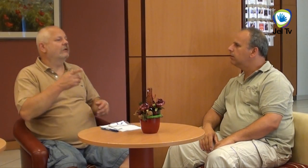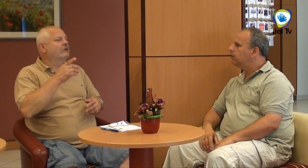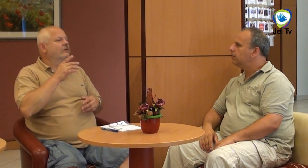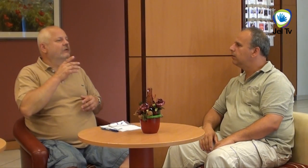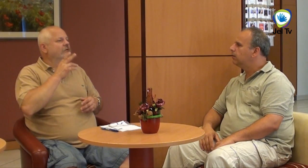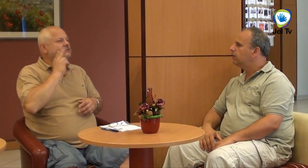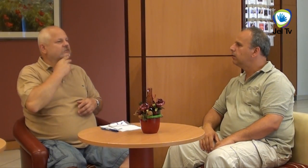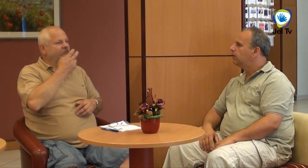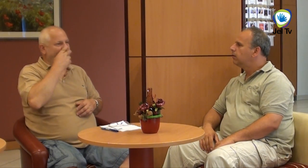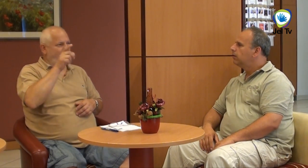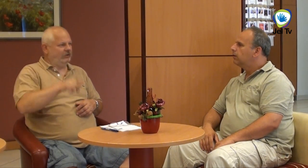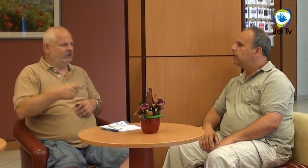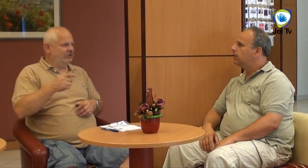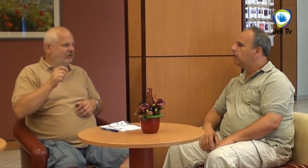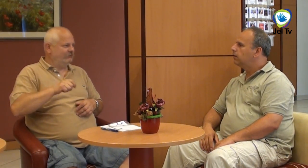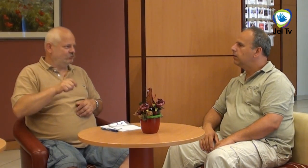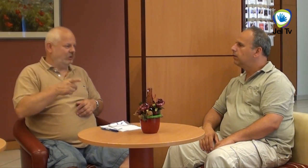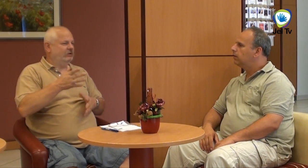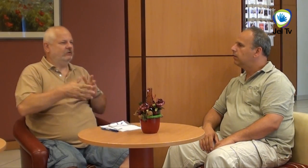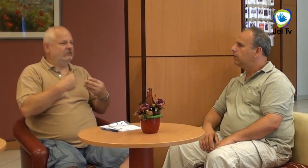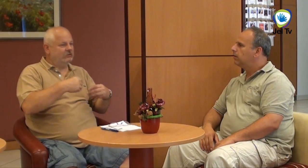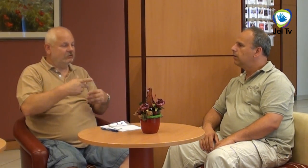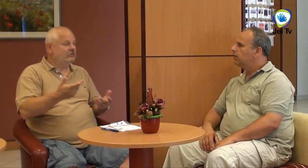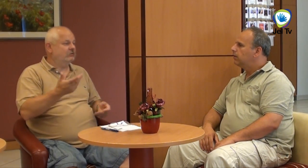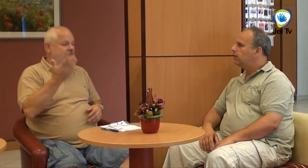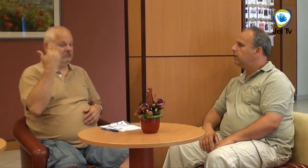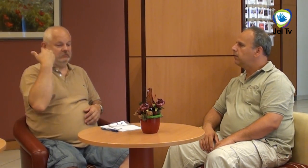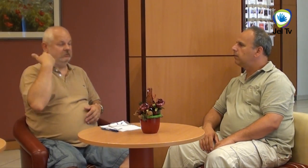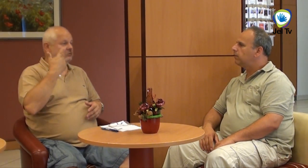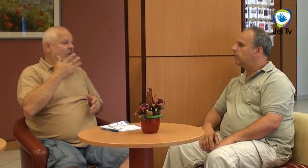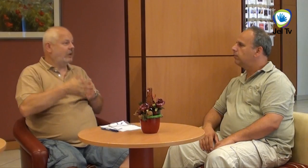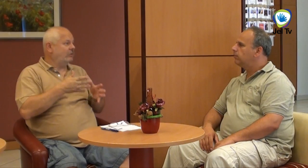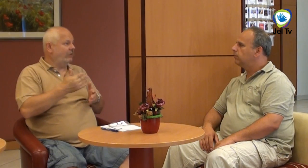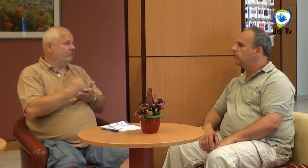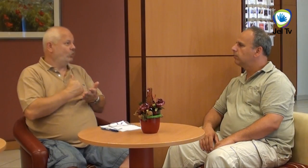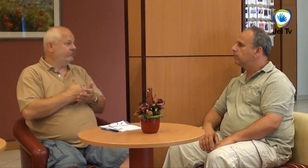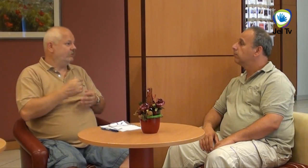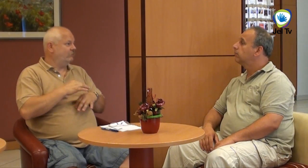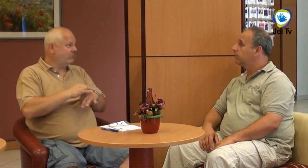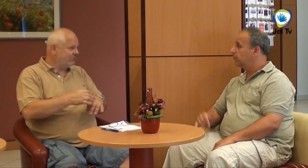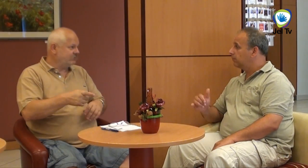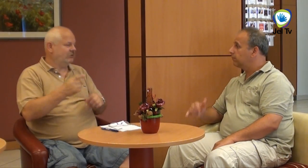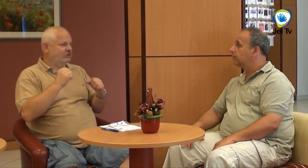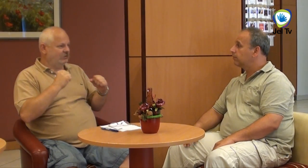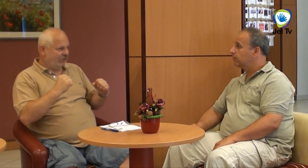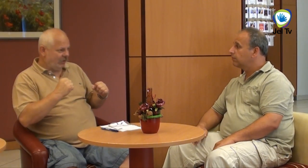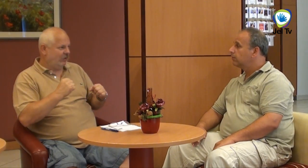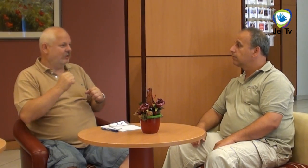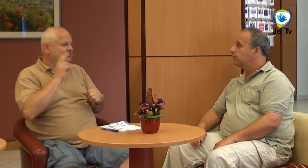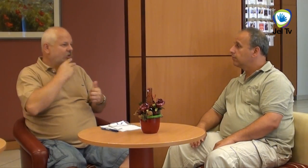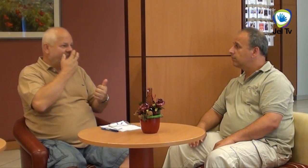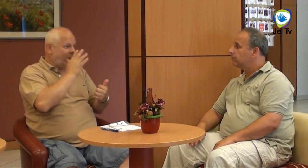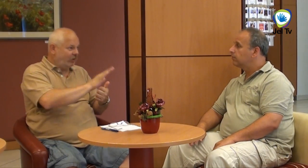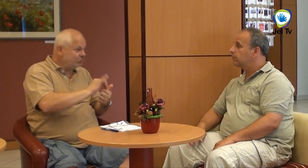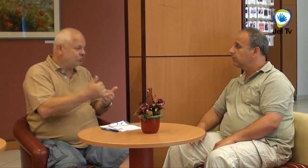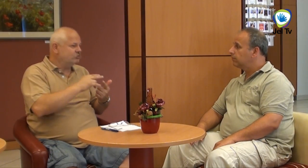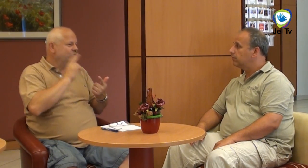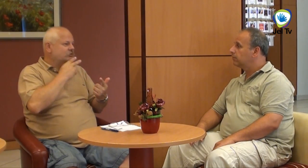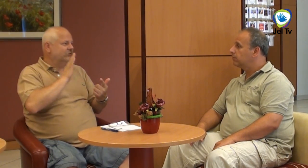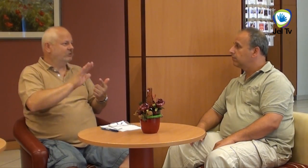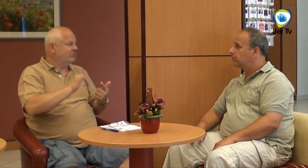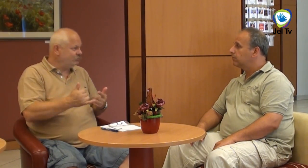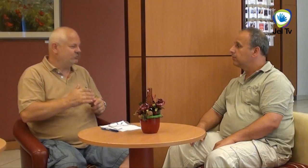Siketvakok képviselője azt mondta, hogy a jelnyelv bevezetése öröm volt a siketvakoknak és a siketeknek,